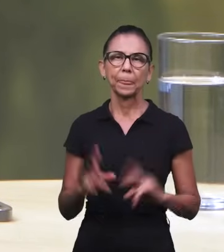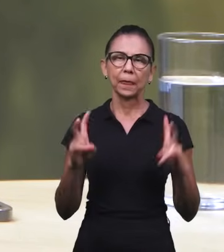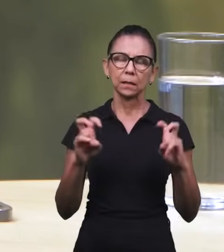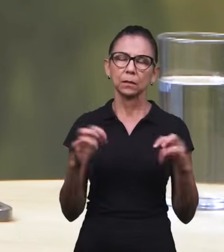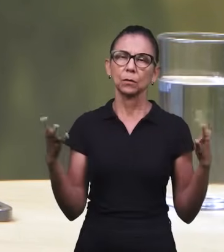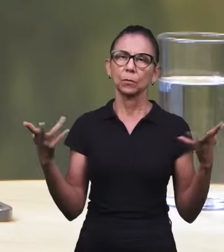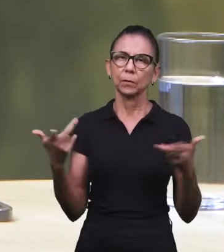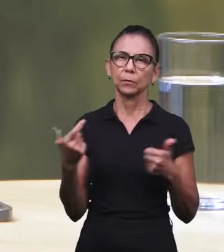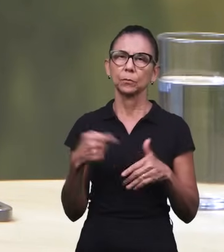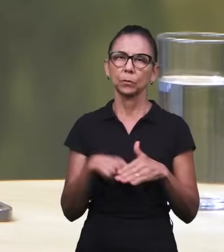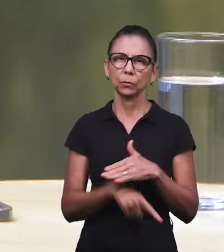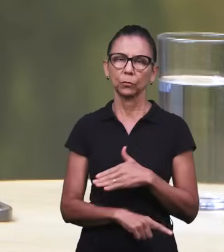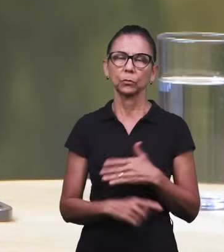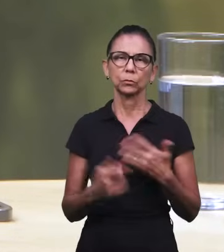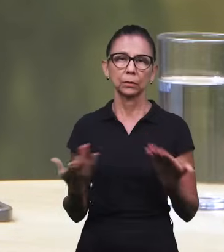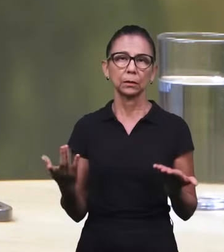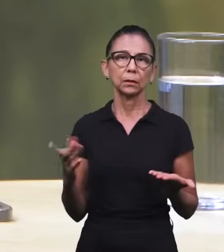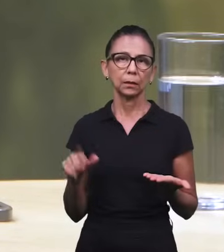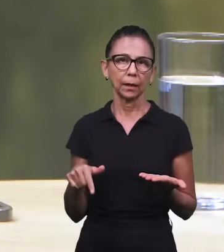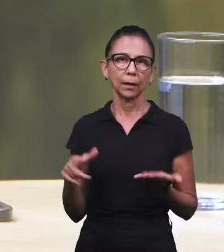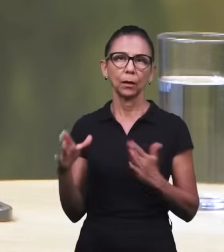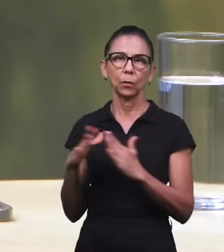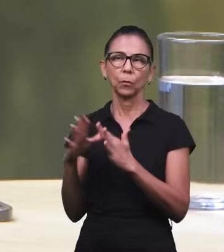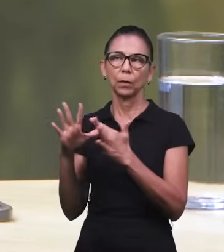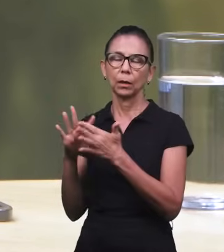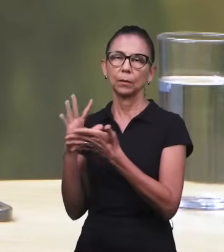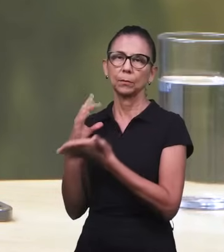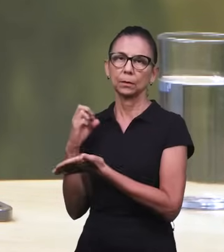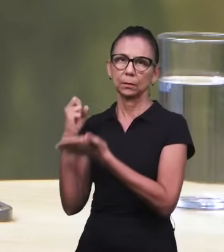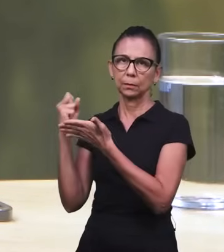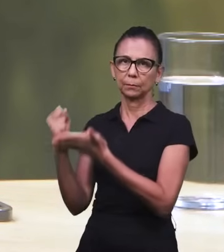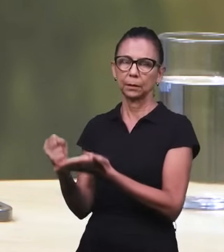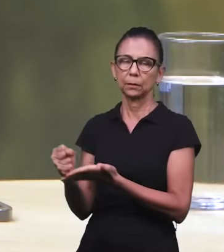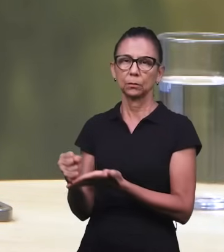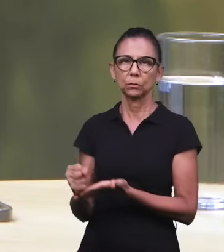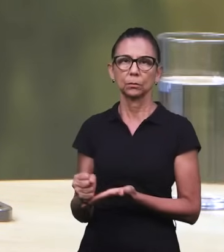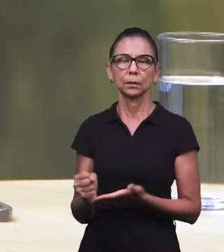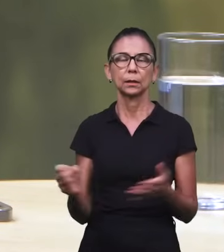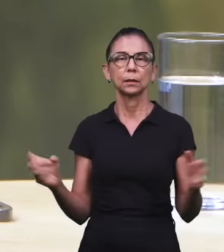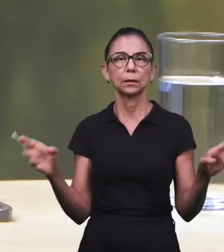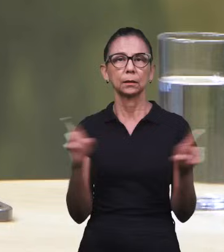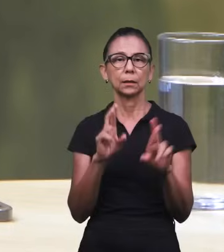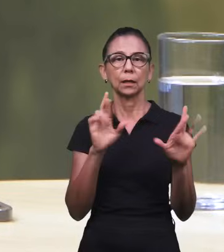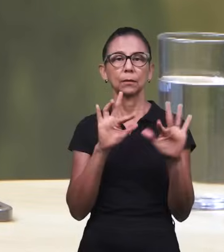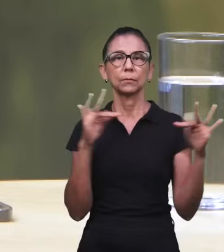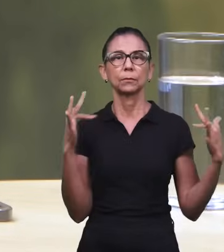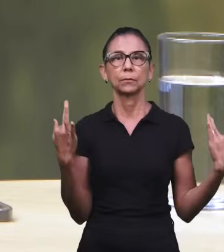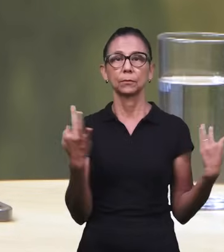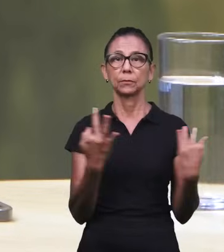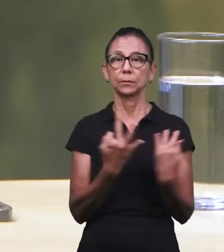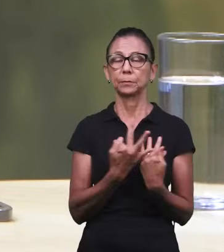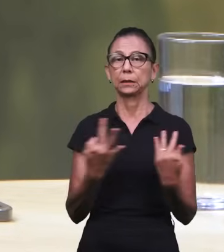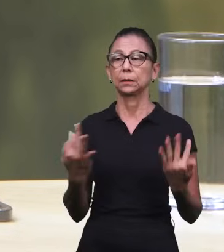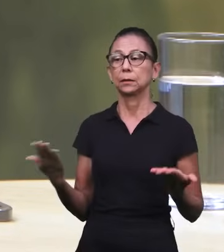tão maravilhoso sobre o arrebatamento e isso relacionado à família e agora nós estamos aqui